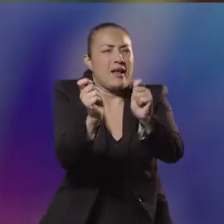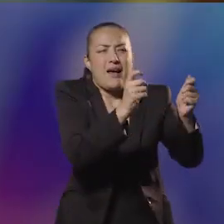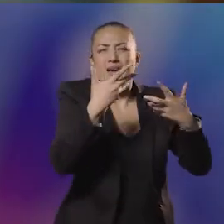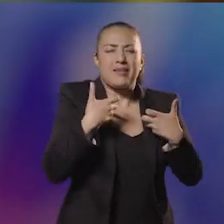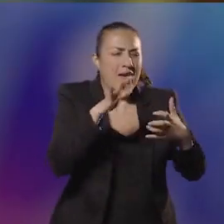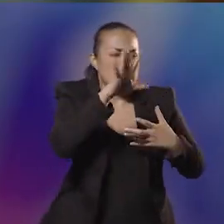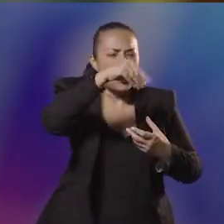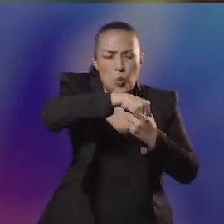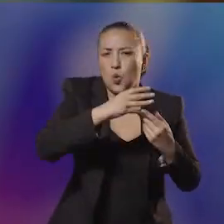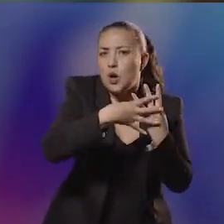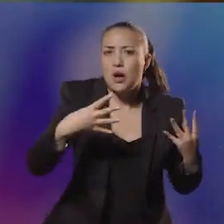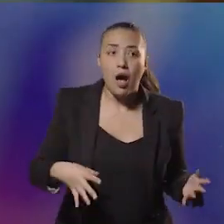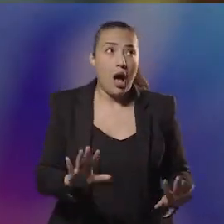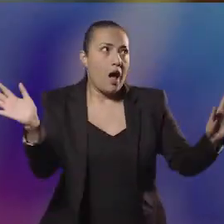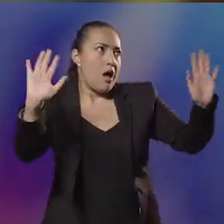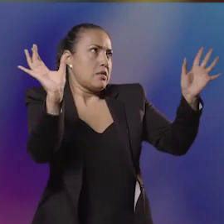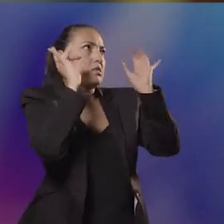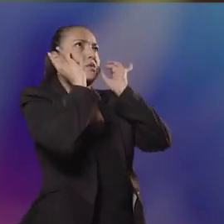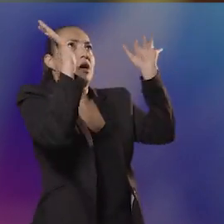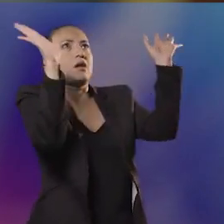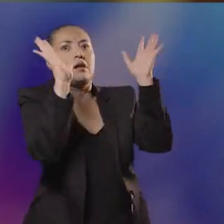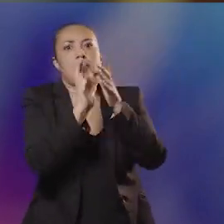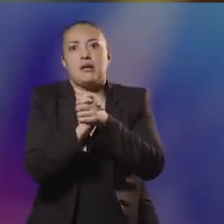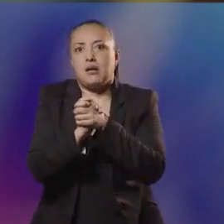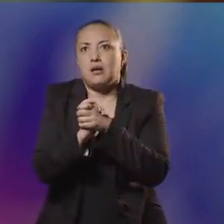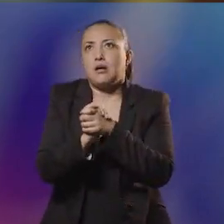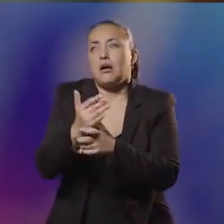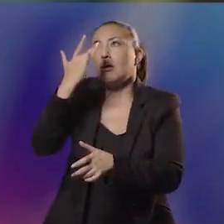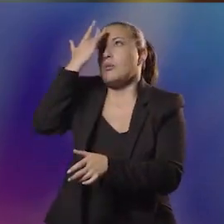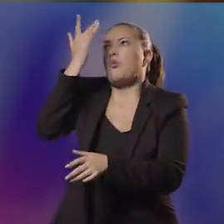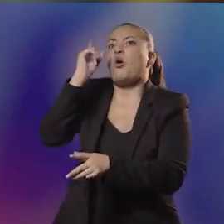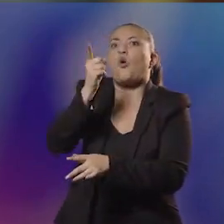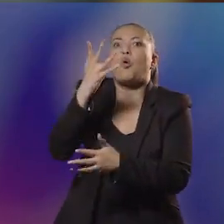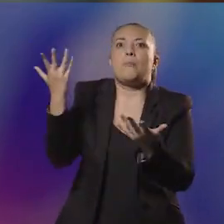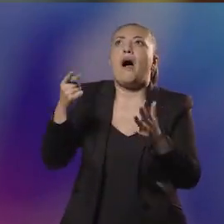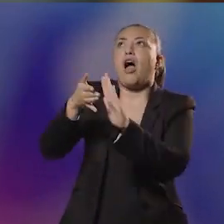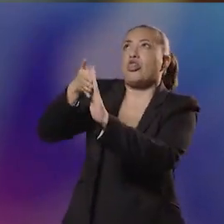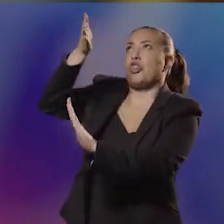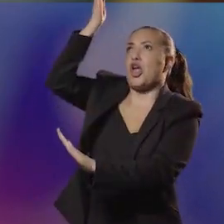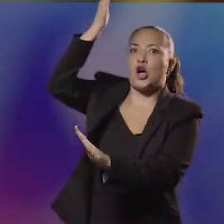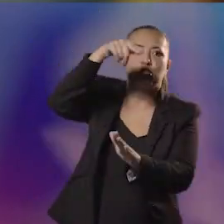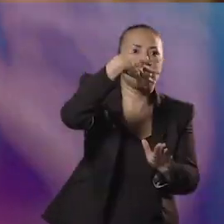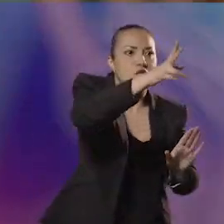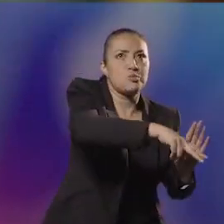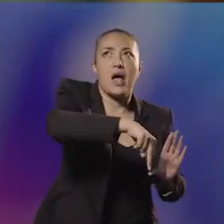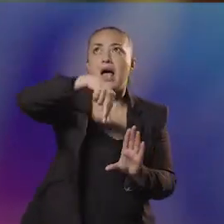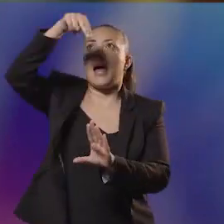entonces terrible, porque Dios no lo va a recibir en el reino de los cielos